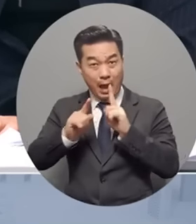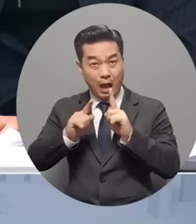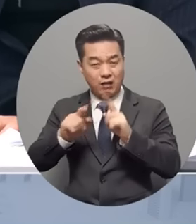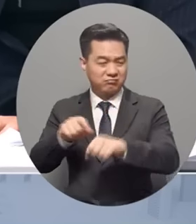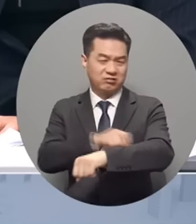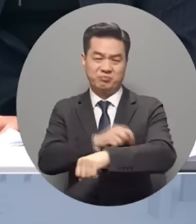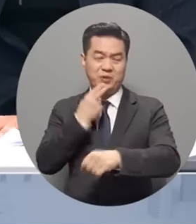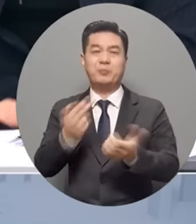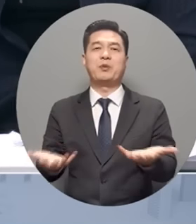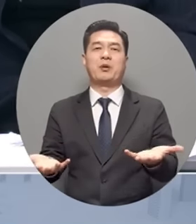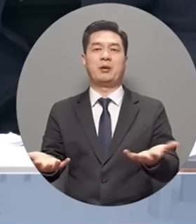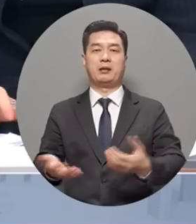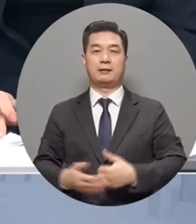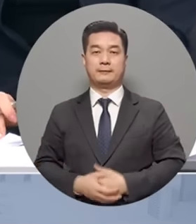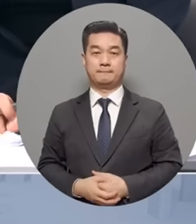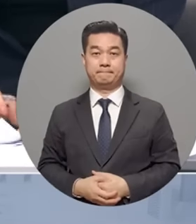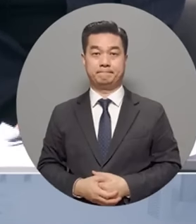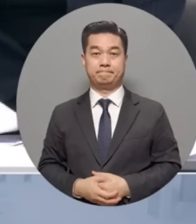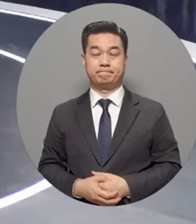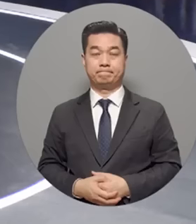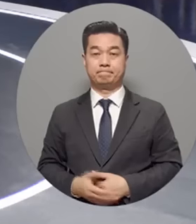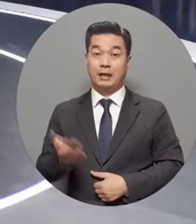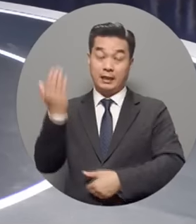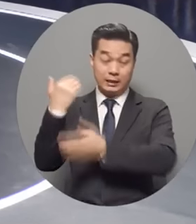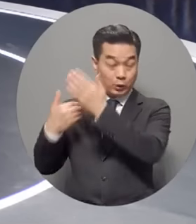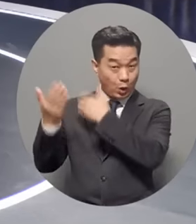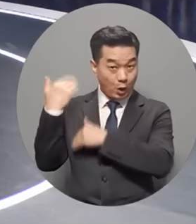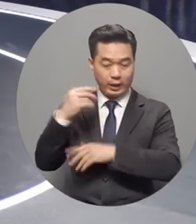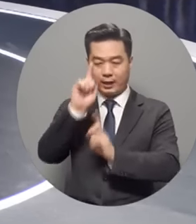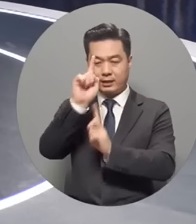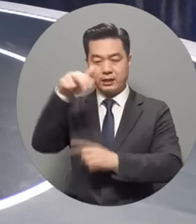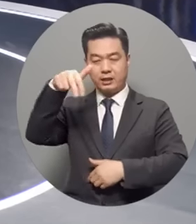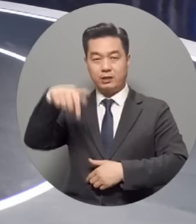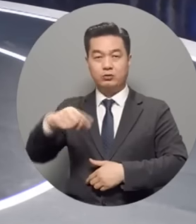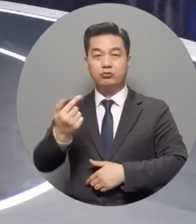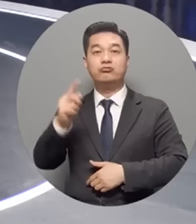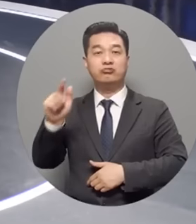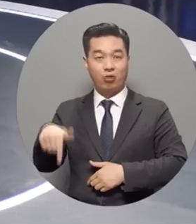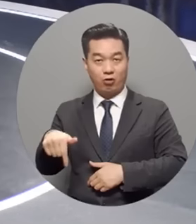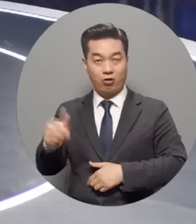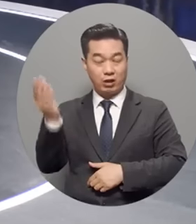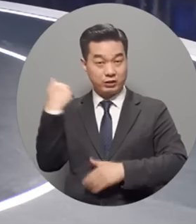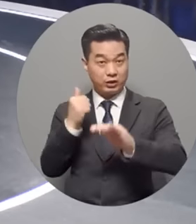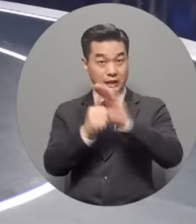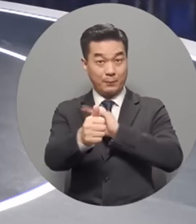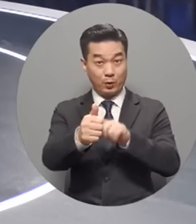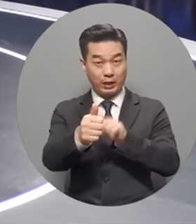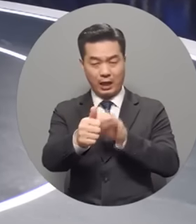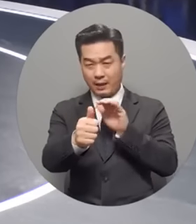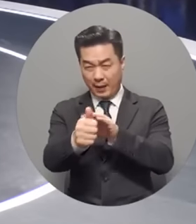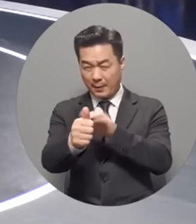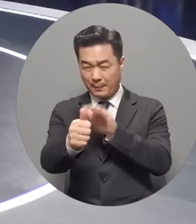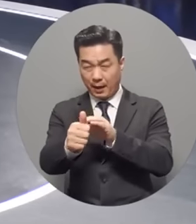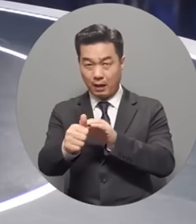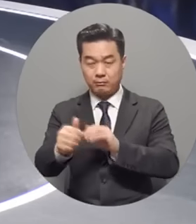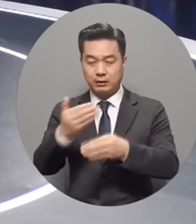않았습니다. (앵커) 전에 이준석 전 대표 같은 경우에는 흔들 때 상당히 일사불란하게